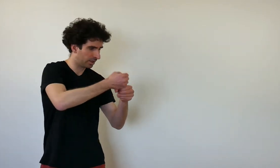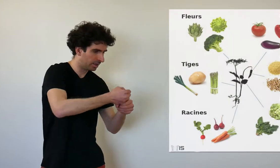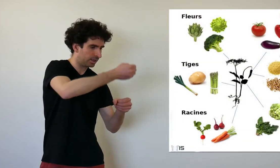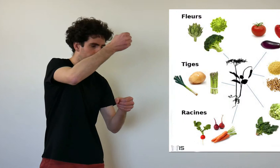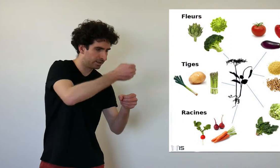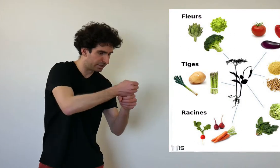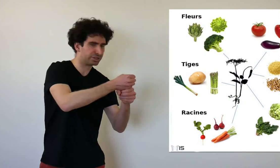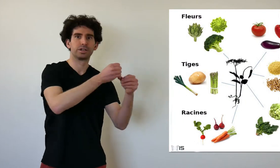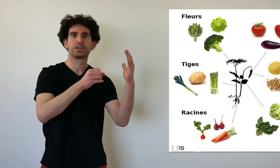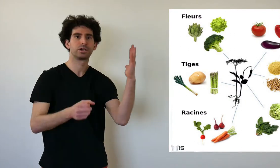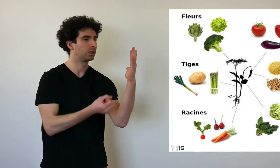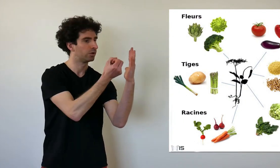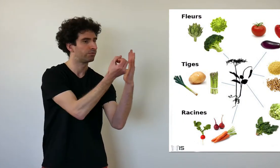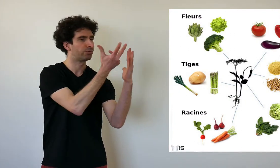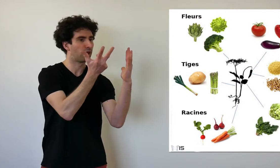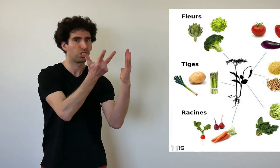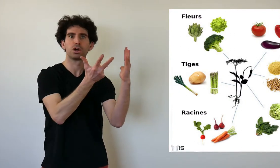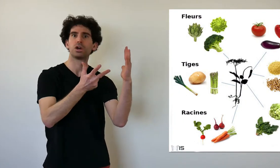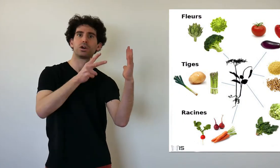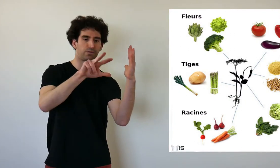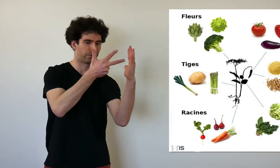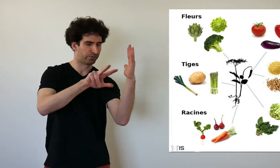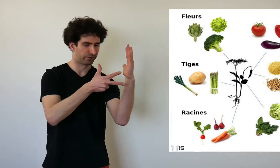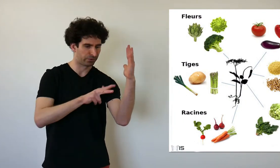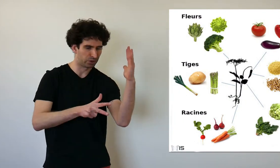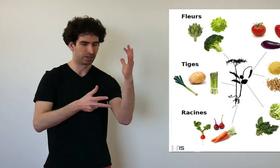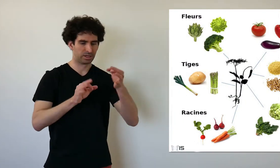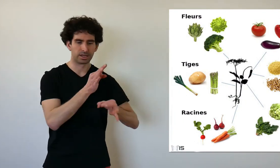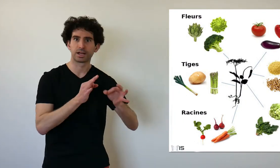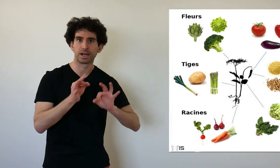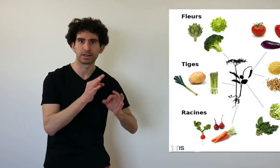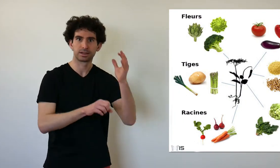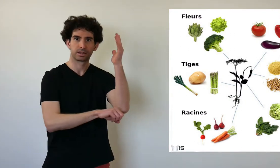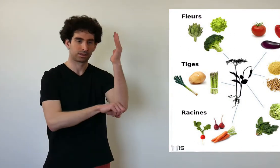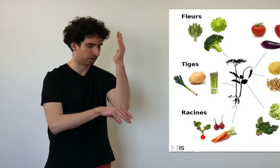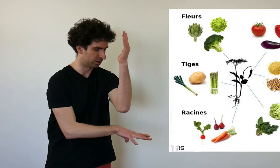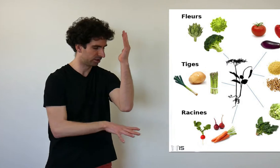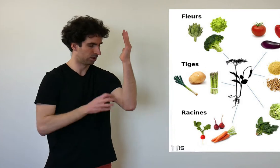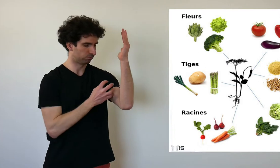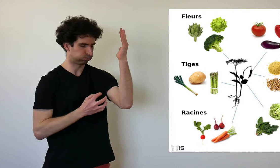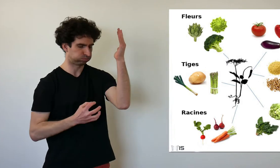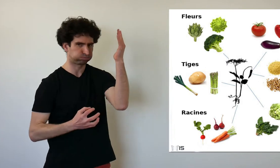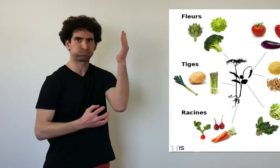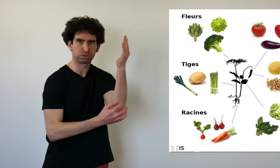tiges, fleurs, feuilles, graines, racines, tubercules.